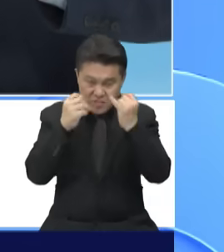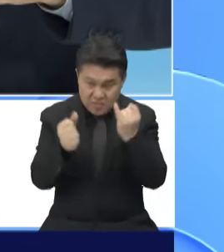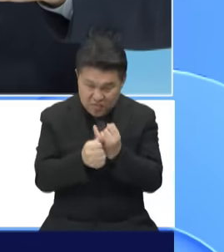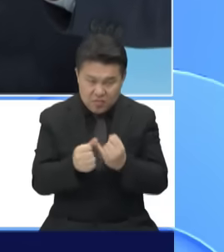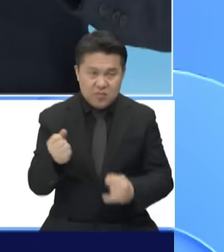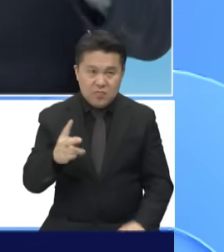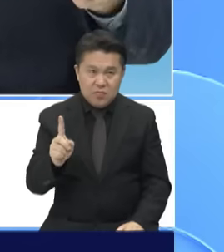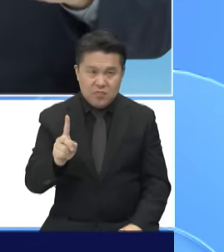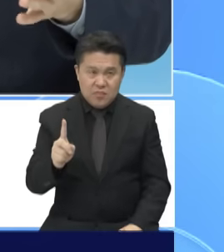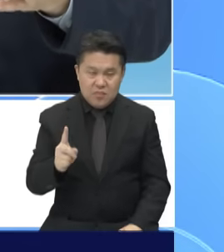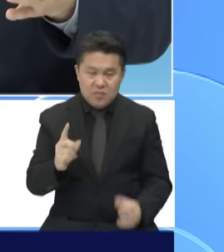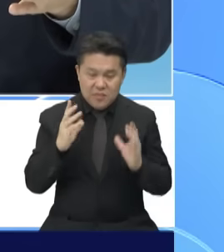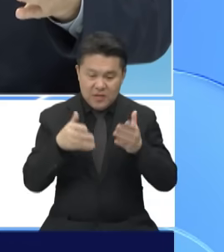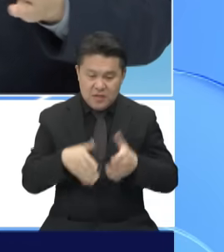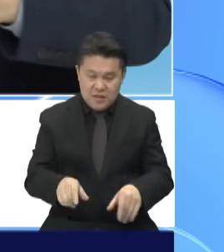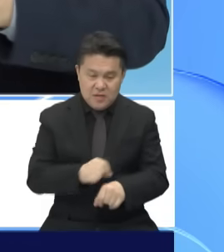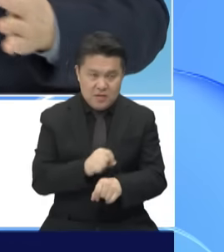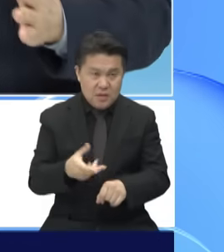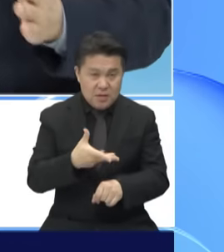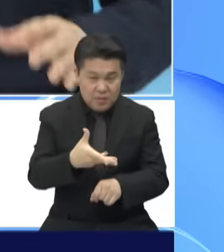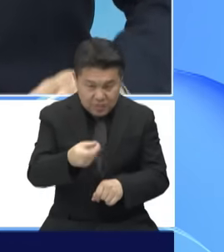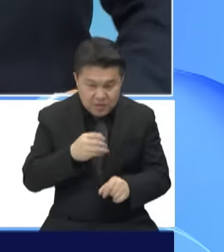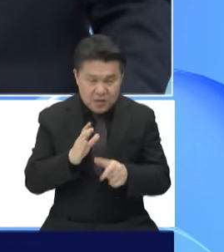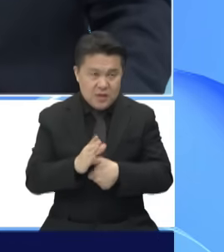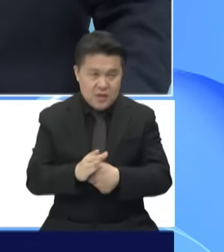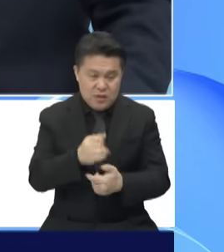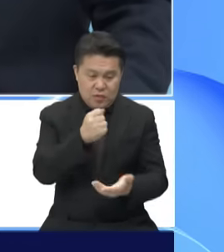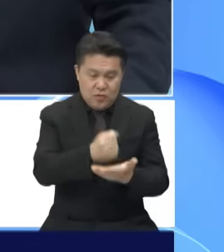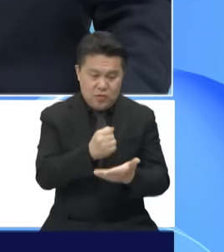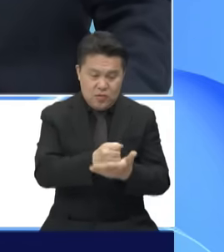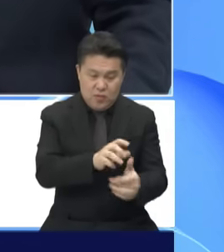아니면 신생아특례대출 때 많은 부분을 청약통장 베이스로 활용하기 때문에 또